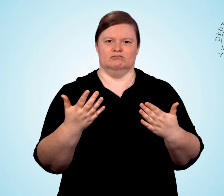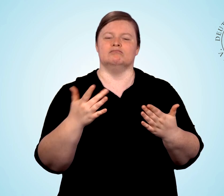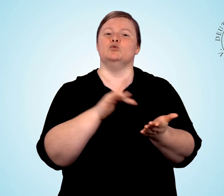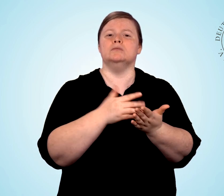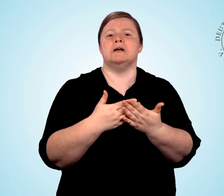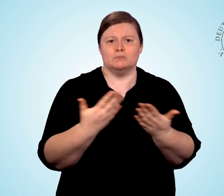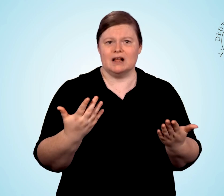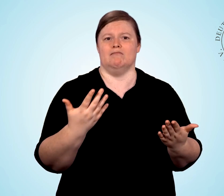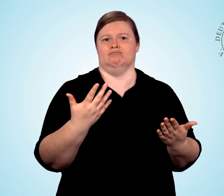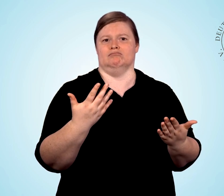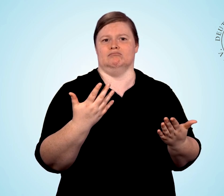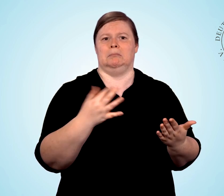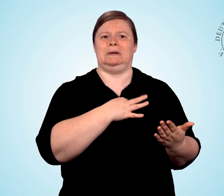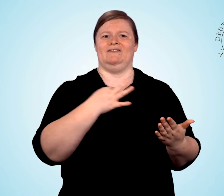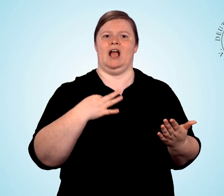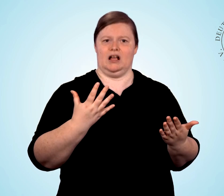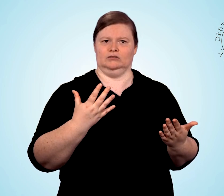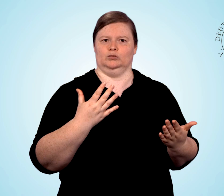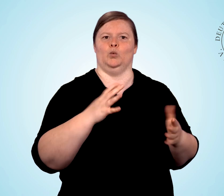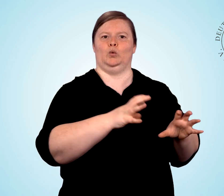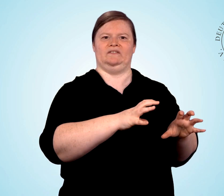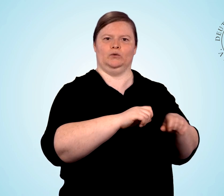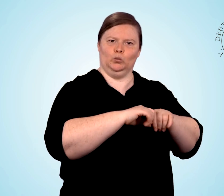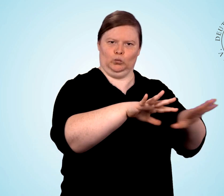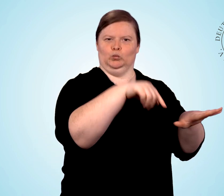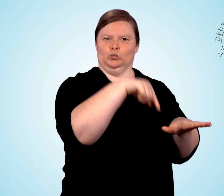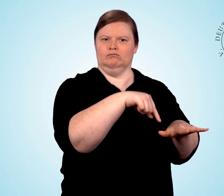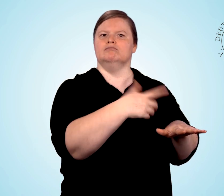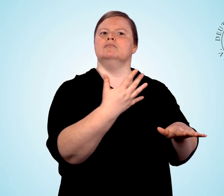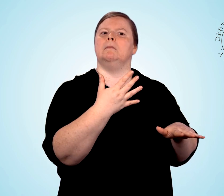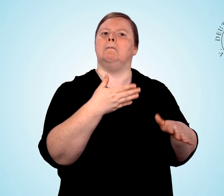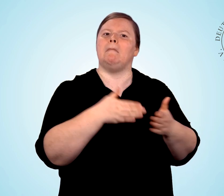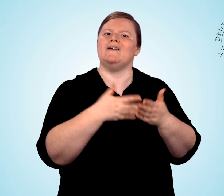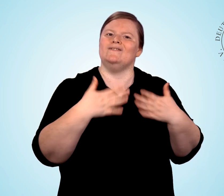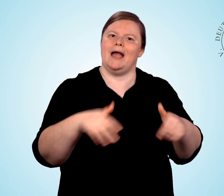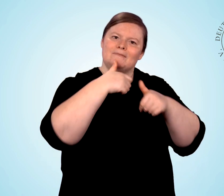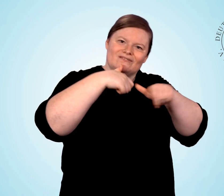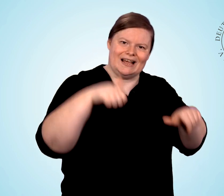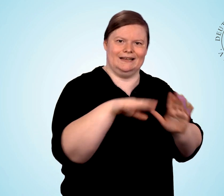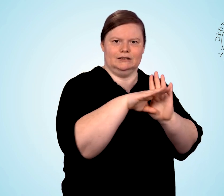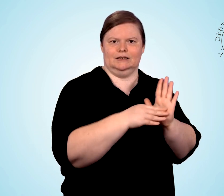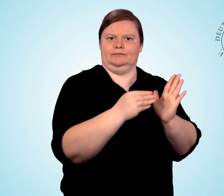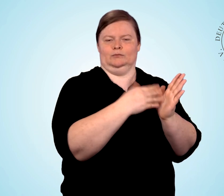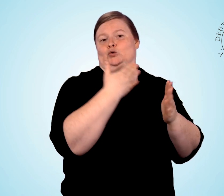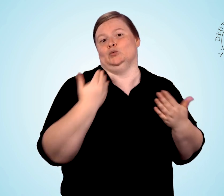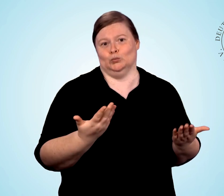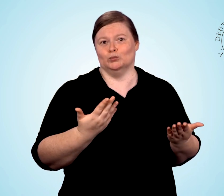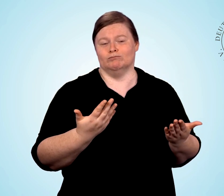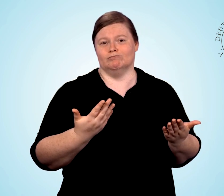weil der private Rundfunk nicht zur Barrierefreiheit verpflichtet ist.